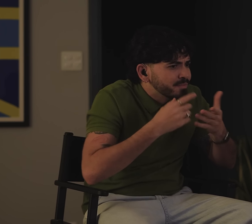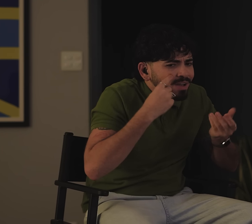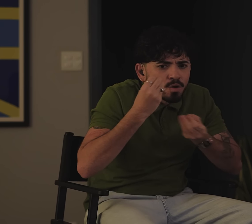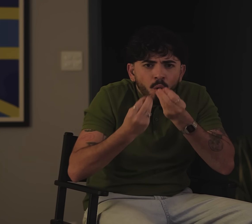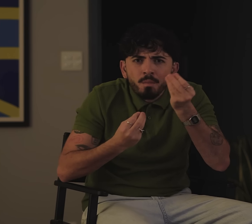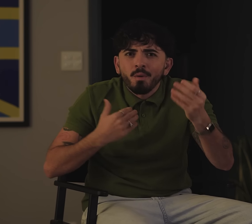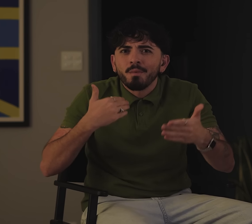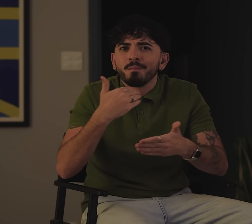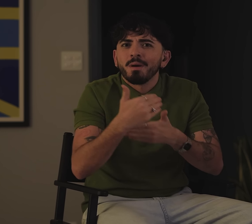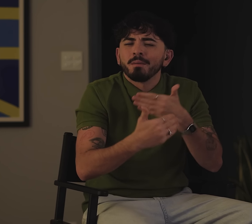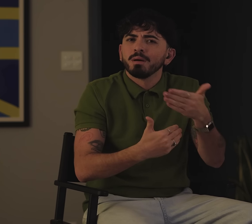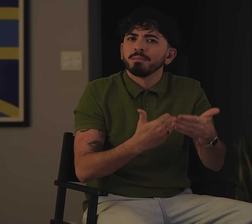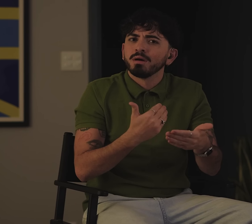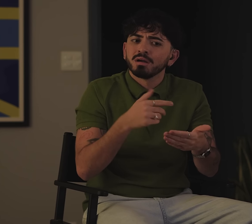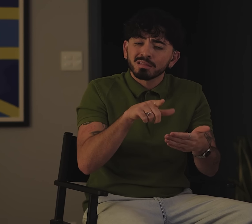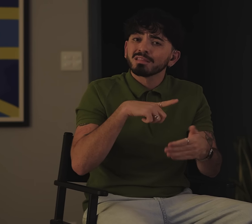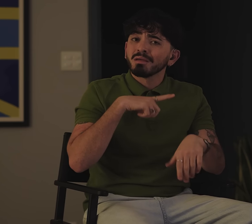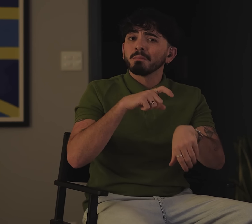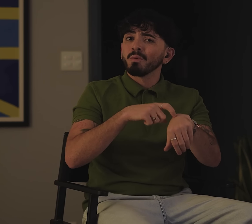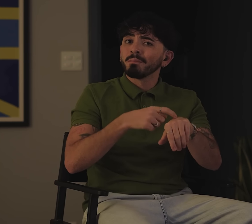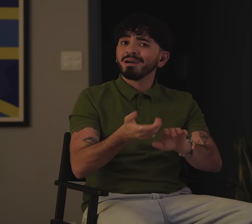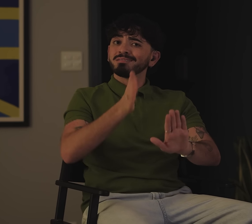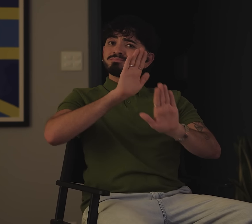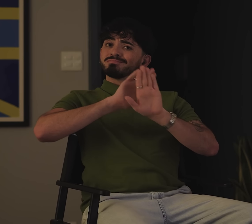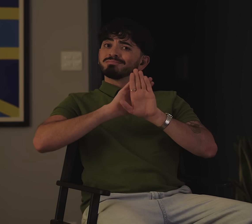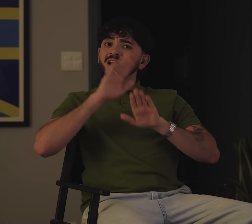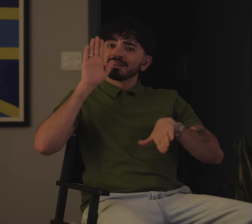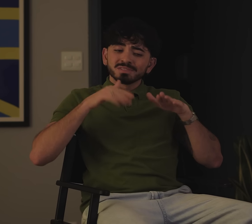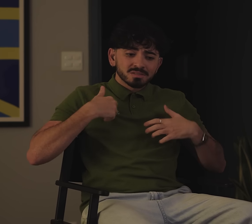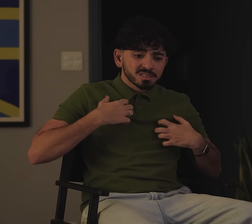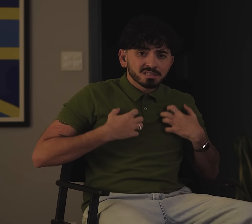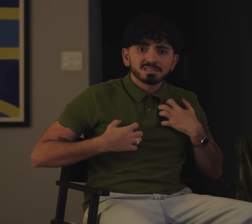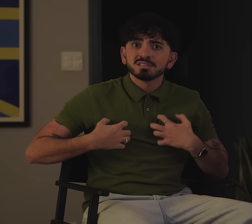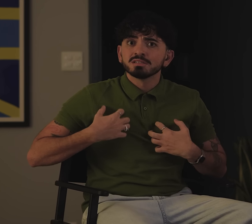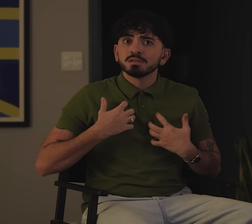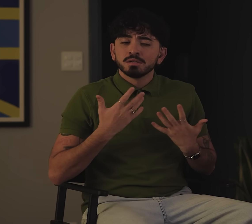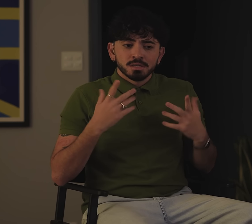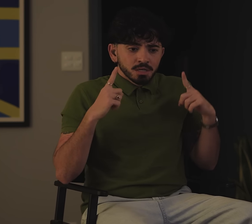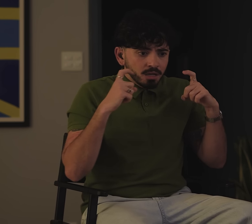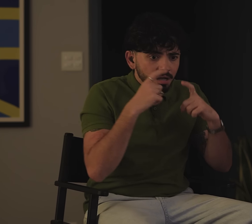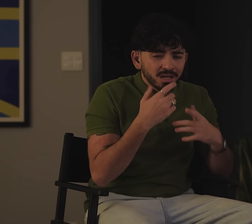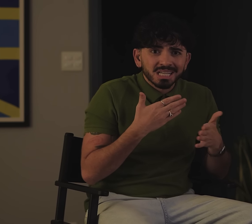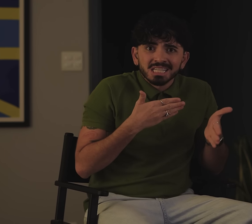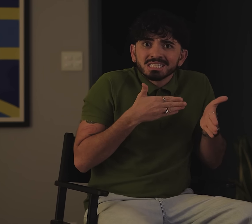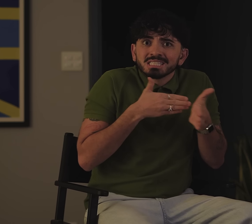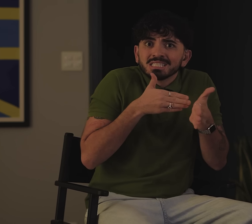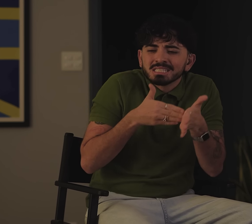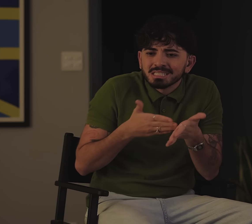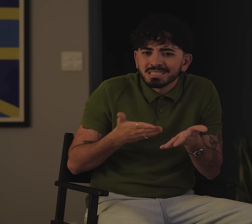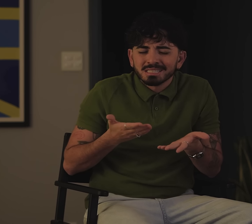Sempre pensamos em como podemos fazer e procuramos um jeito. Também vivi momentos de angústia, sobrecarga, barreiras que enfrentamos